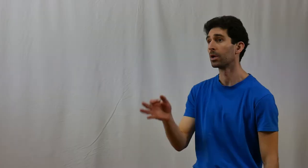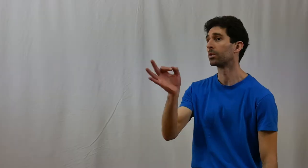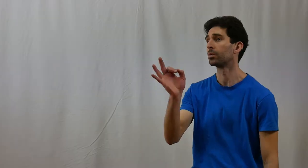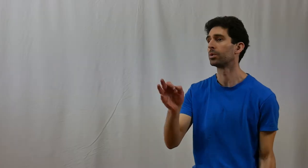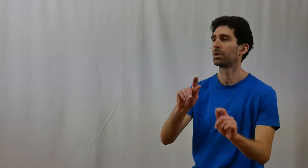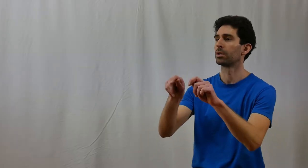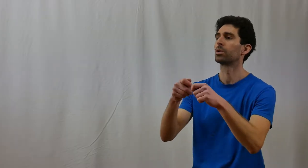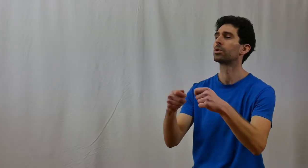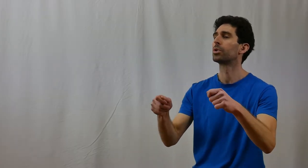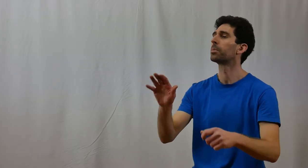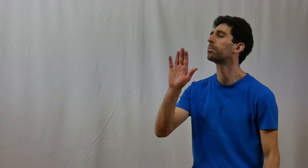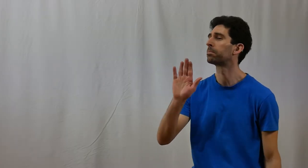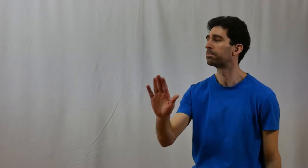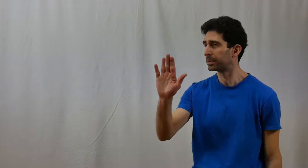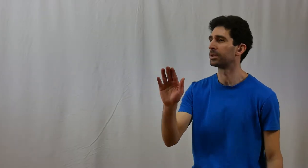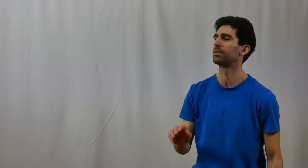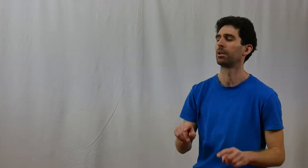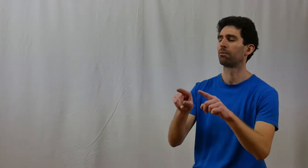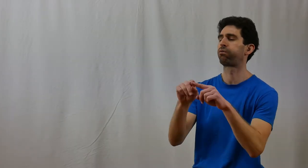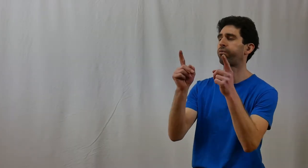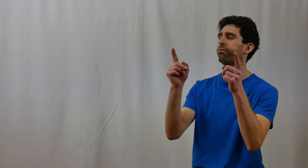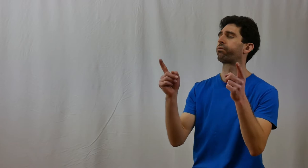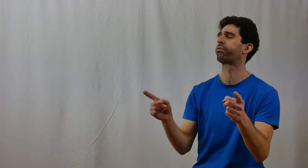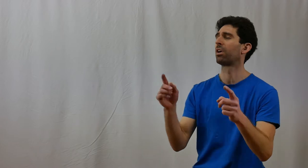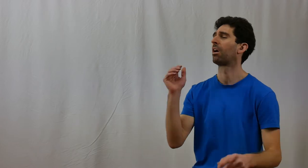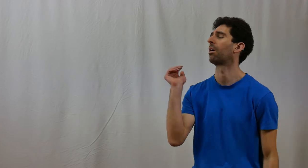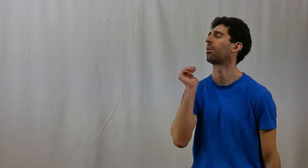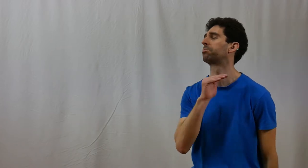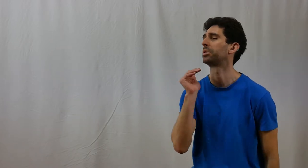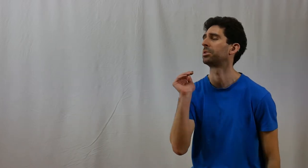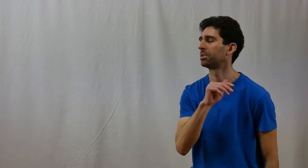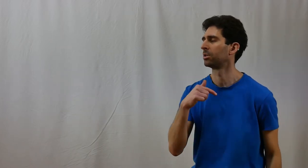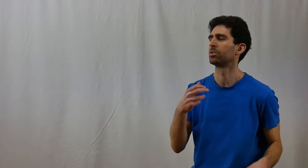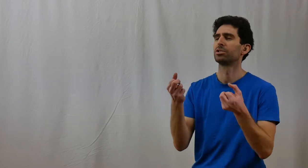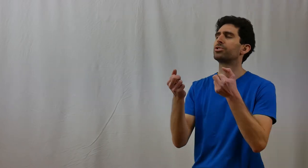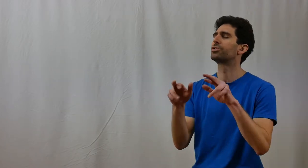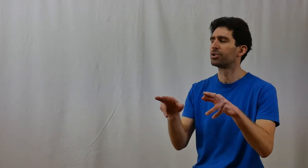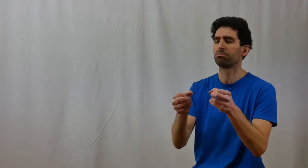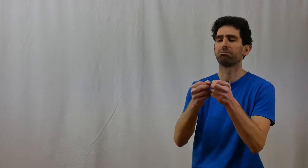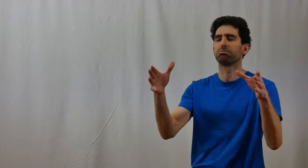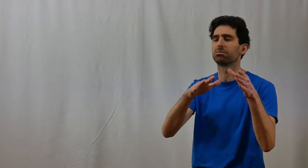Oui, c'est un noeud qui se défait rapidement. Je suis sûr que la majorité